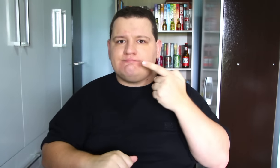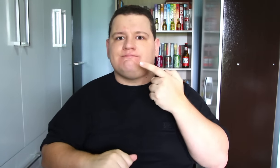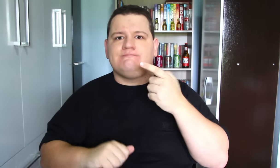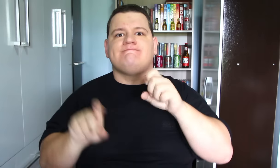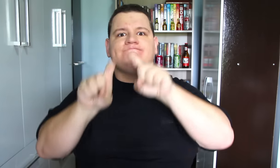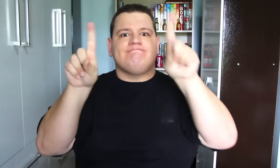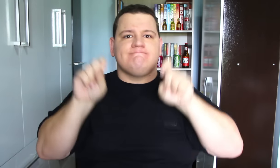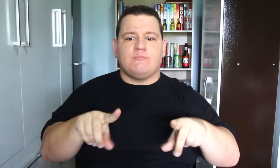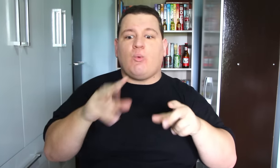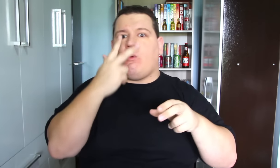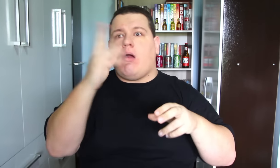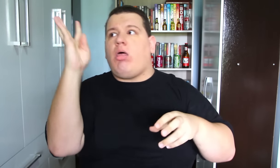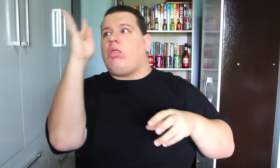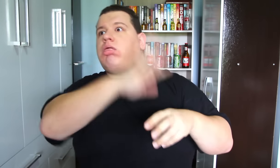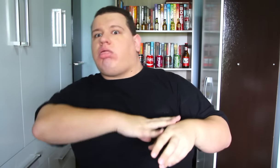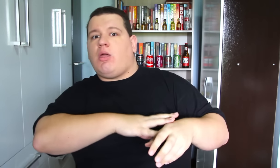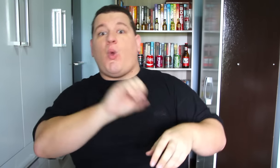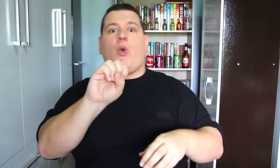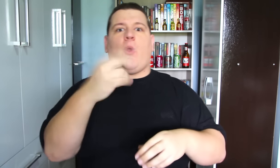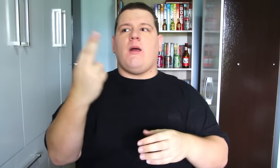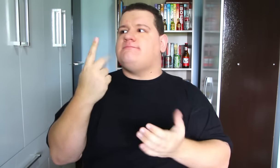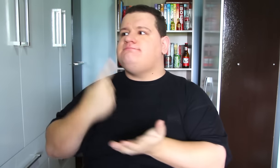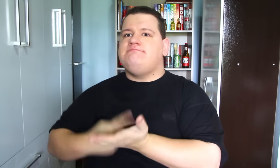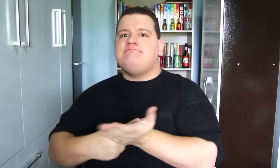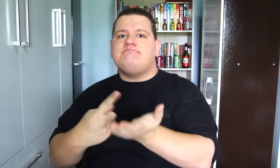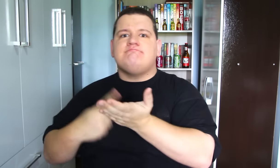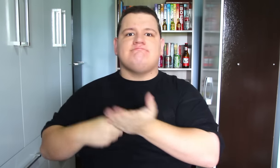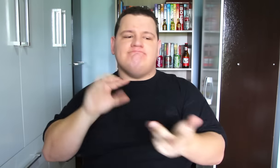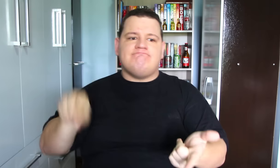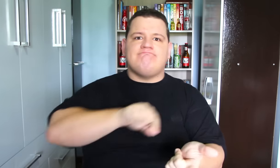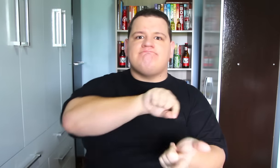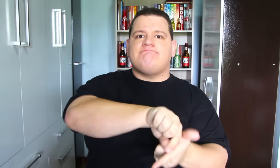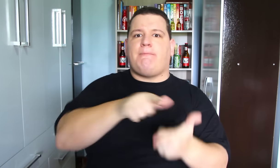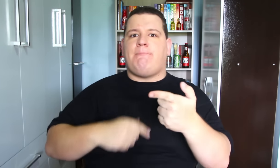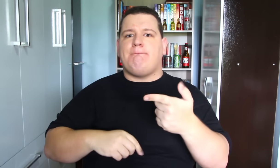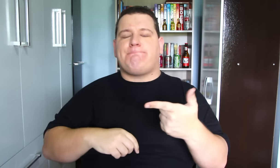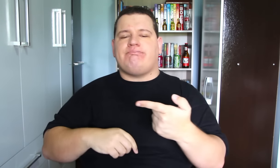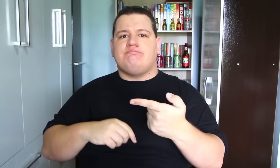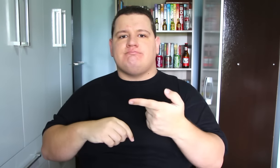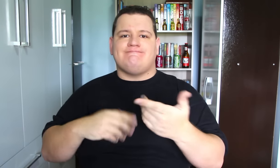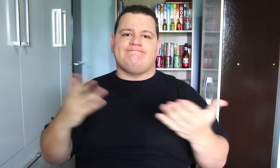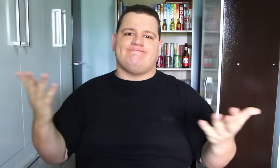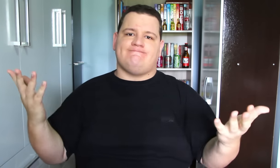Se foi algum descuido ou foi planejado?